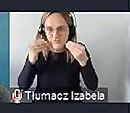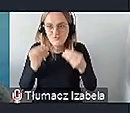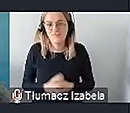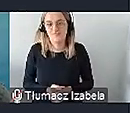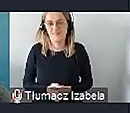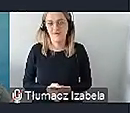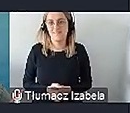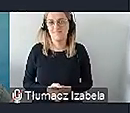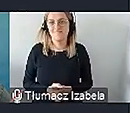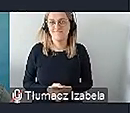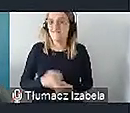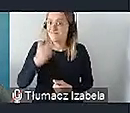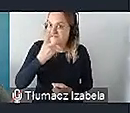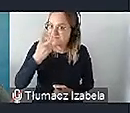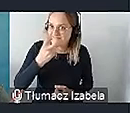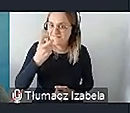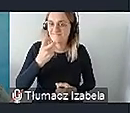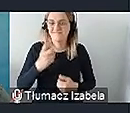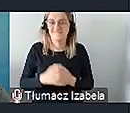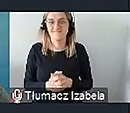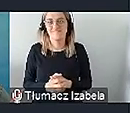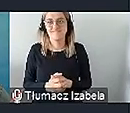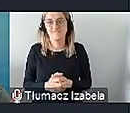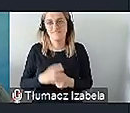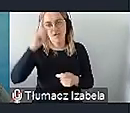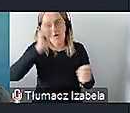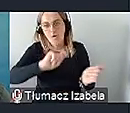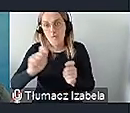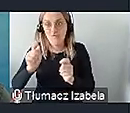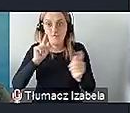wzbudzi zaciekawienie, pobudzi państwa uważność.